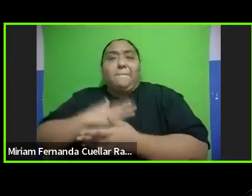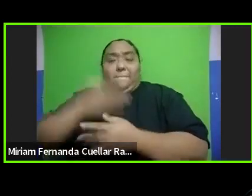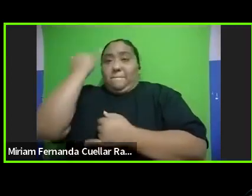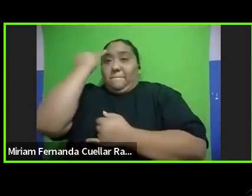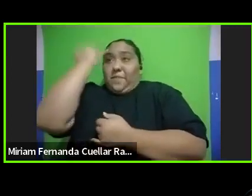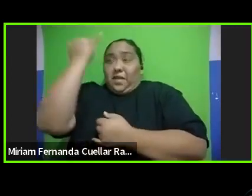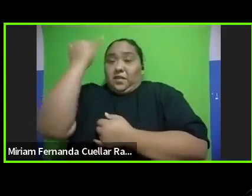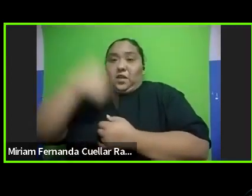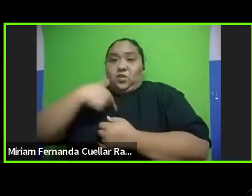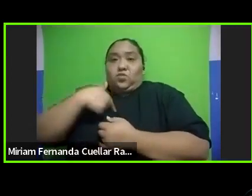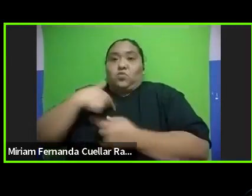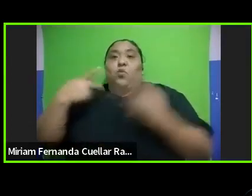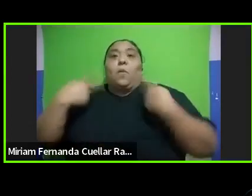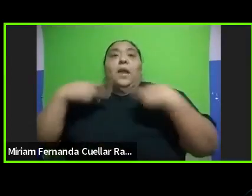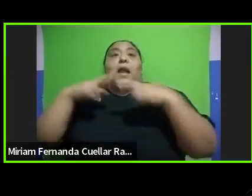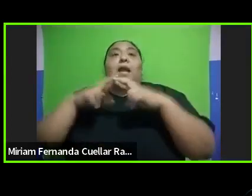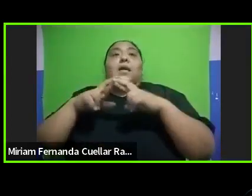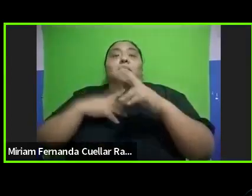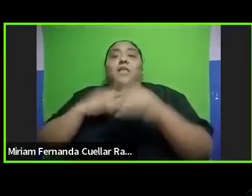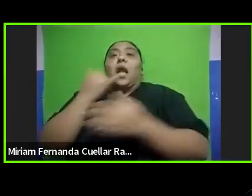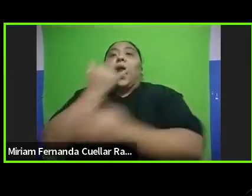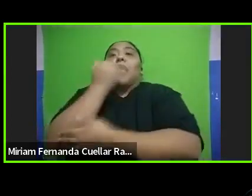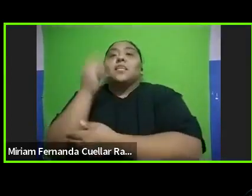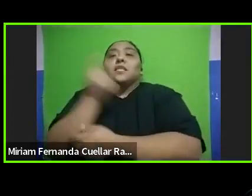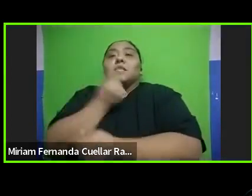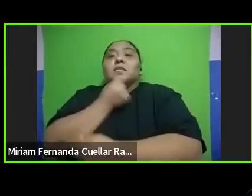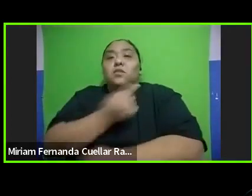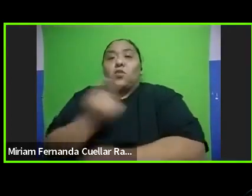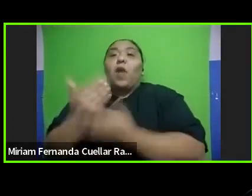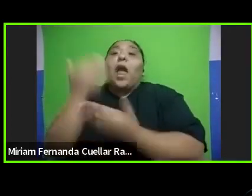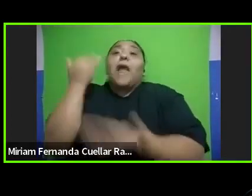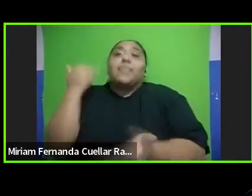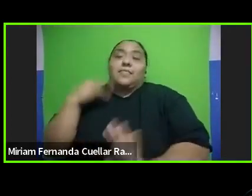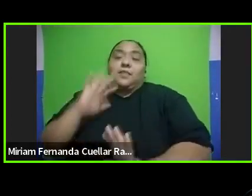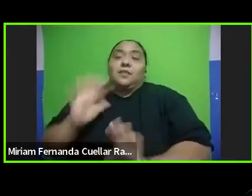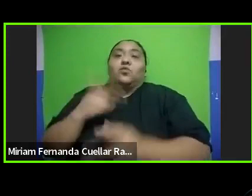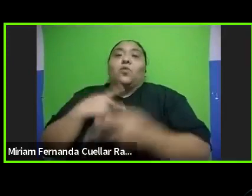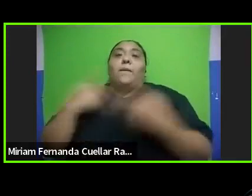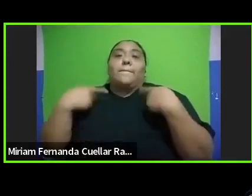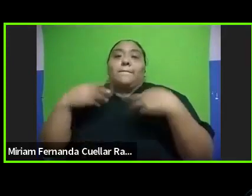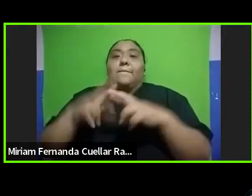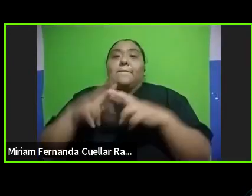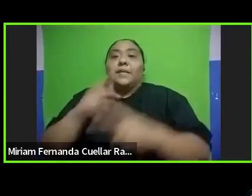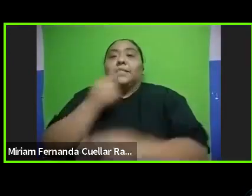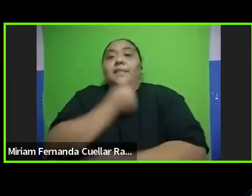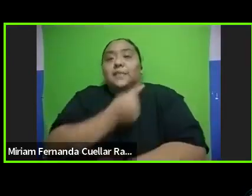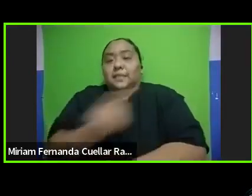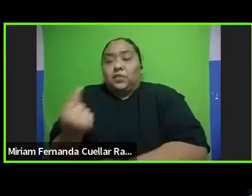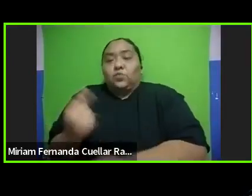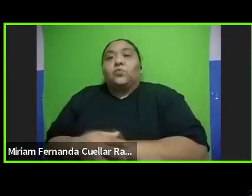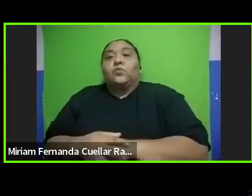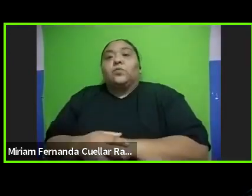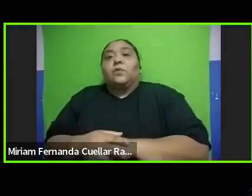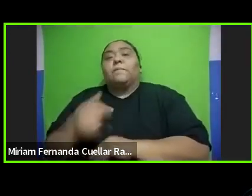preguntarle: por qué es mío idea. Yo soy maestra de Yo soy maestra de preescolar, pero soy maestra de preescolar, Ven, es la marcha del Presidente de preescolar.